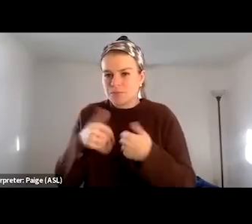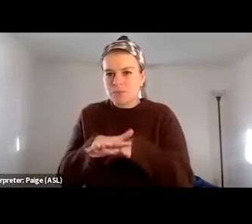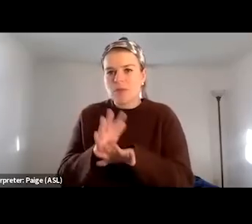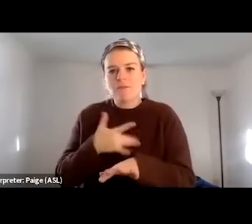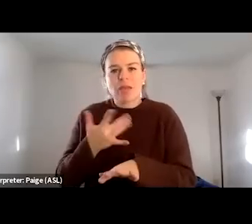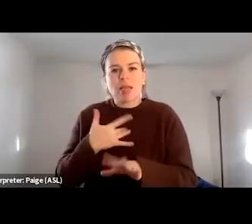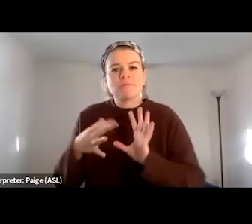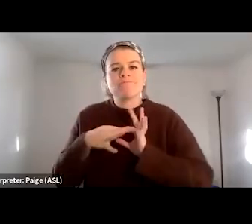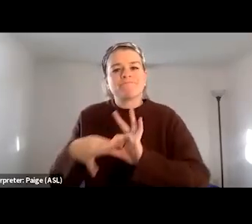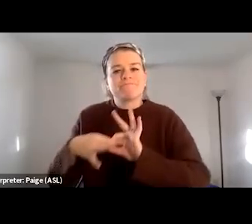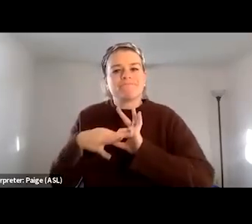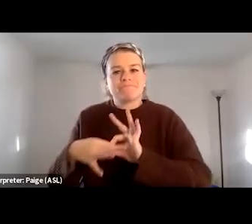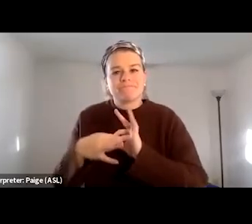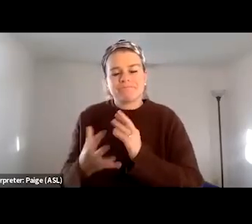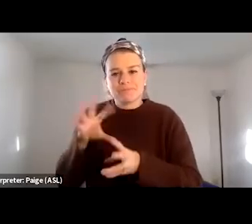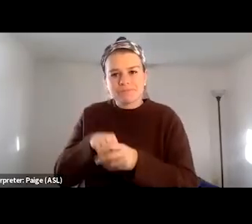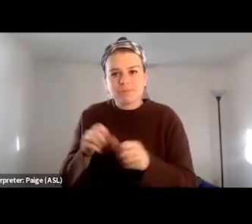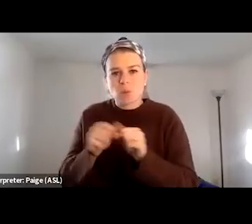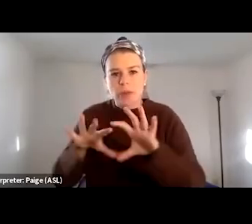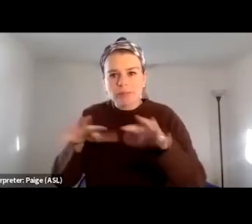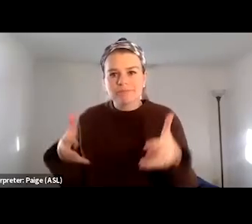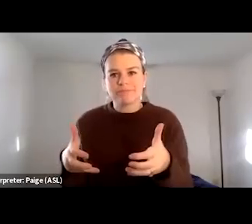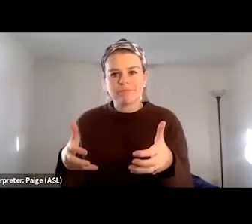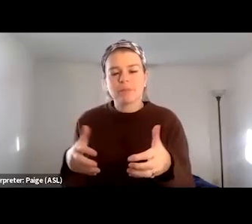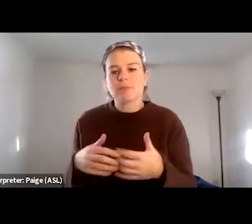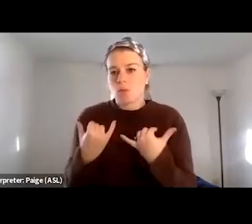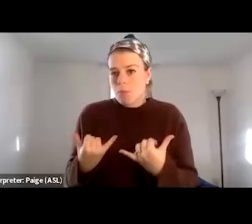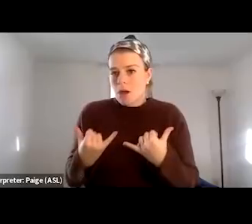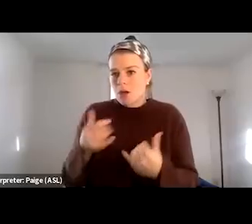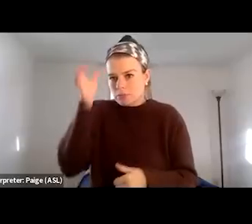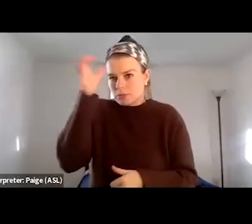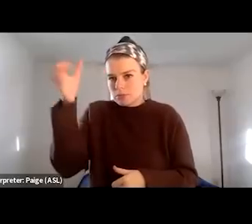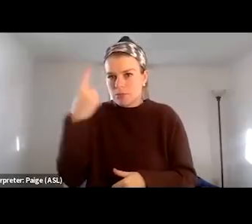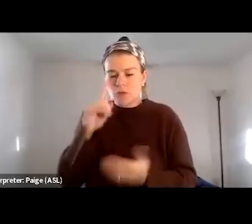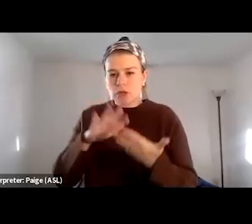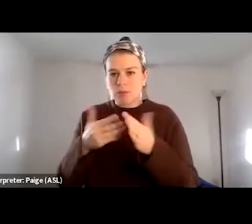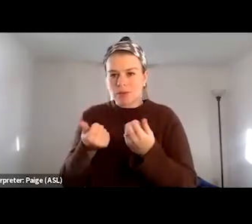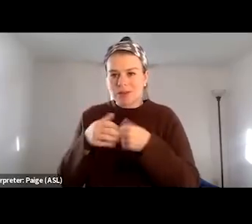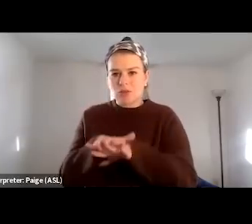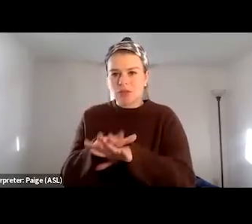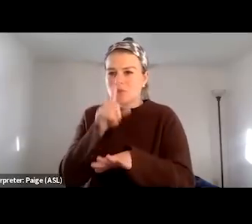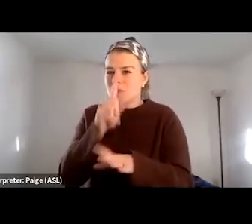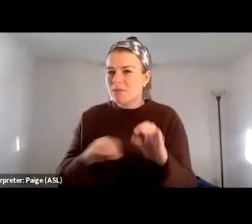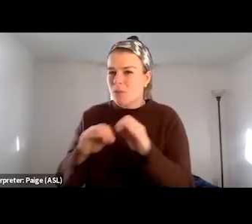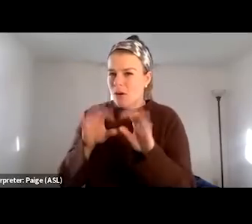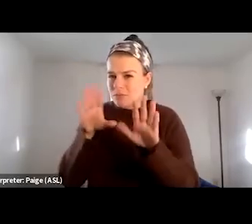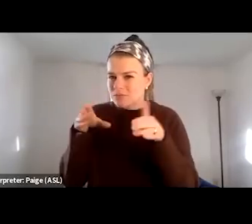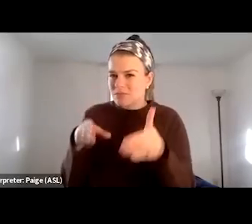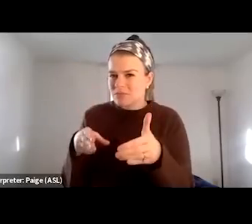que viene de ser parte de un colectivo. Y así, las conceptualizaciones modernas de la integración comunitaria se enfocan en la integración física,